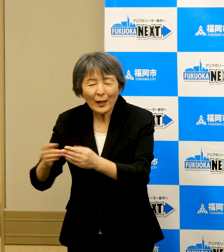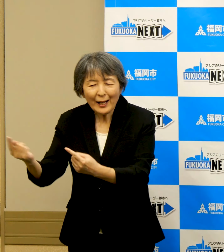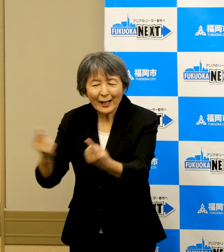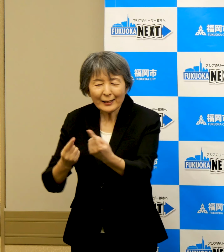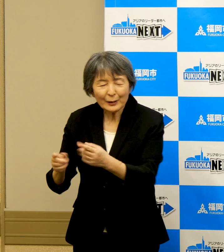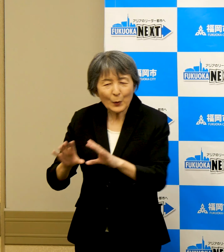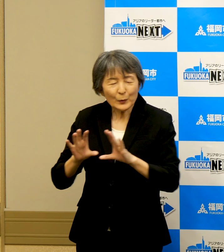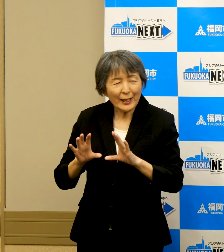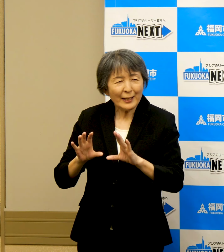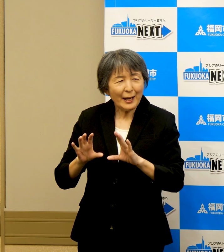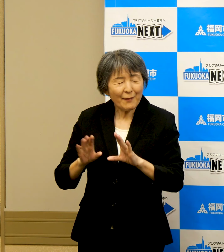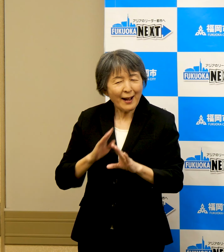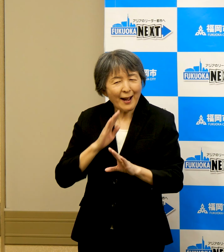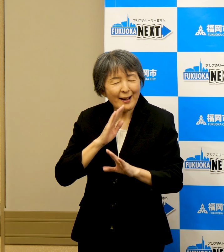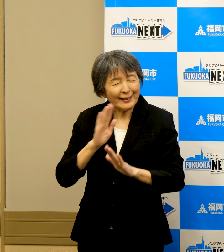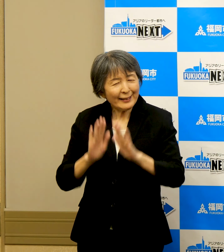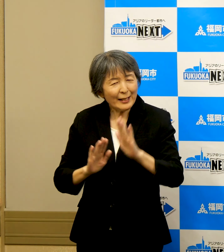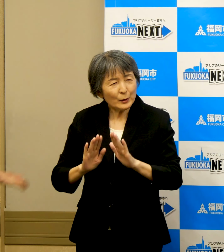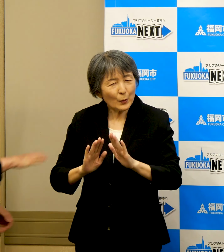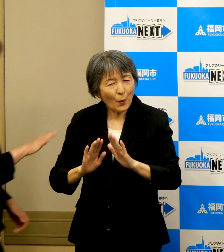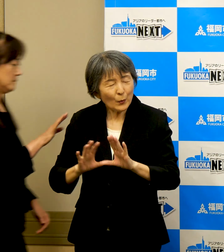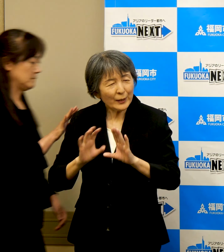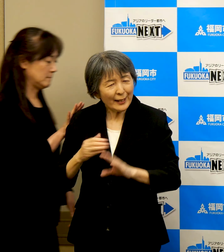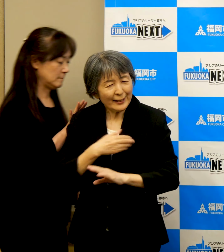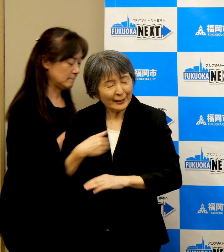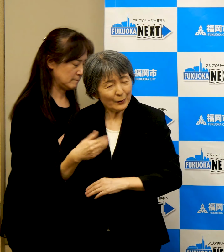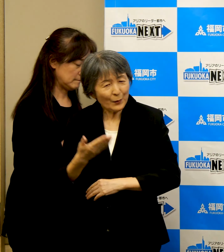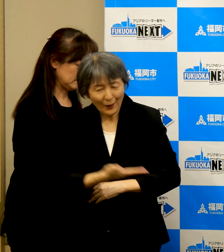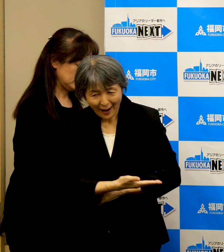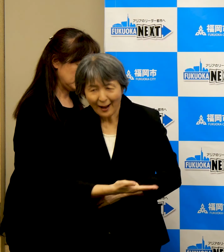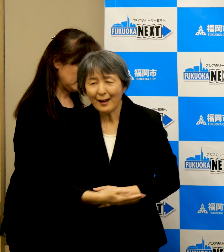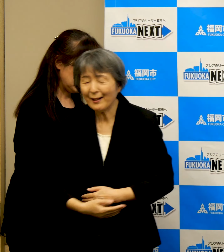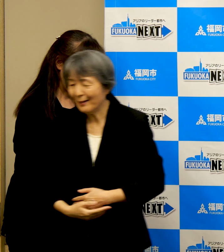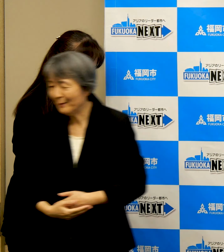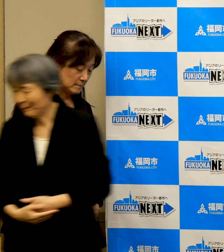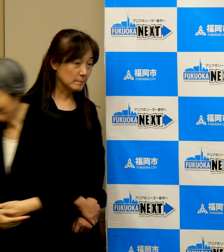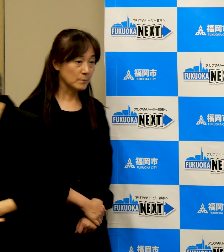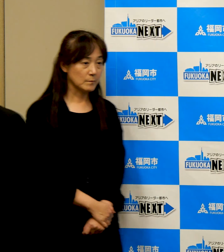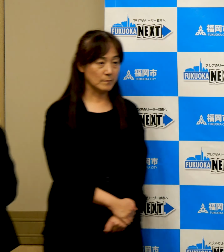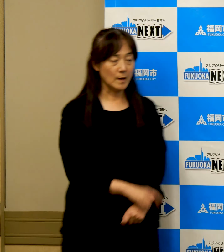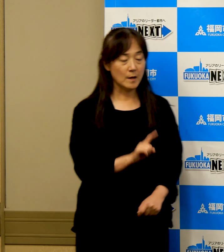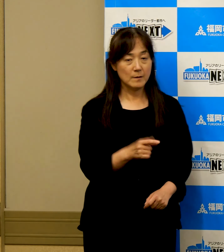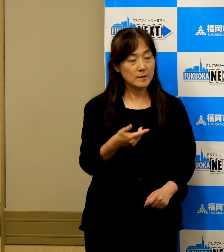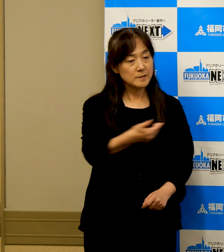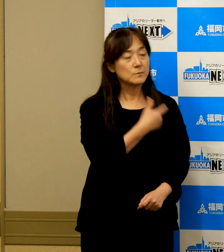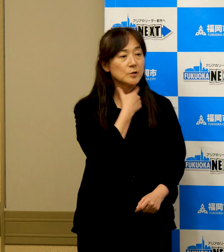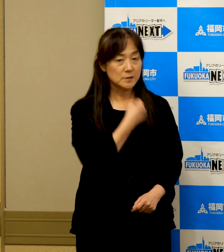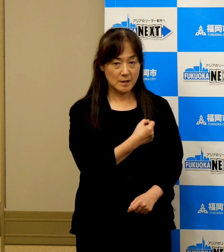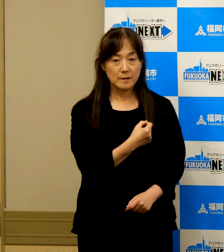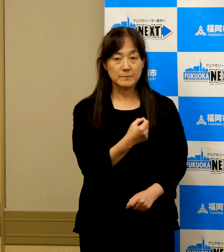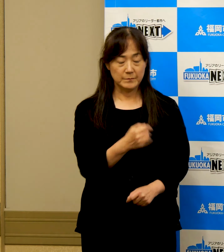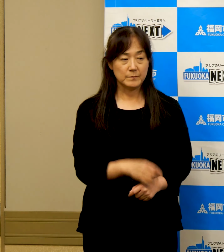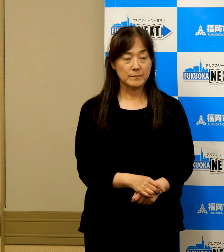現状考えておられるのかということと あと ごめんなさい それだけとりあえずいいですか (市長)わかりました